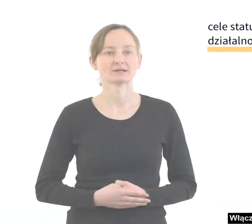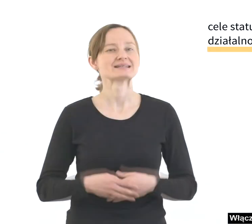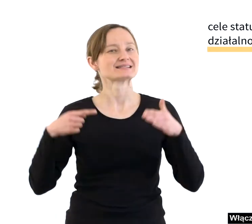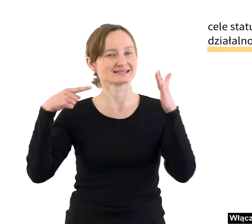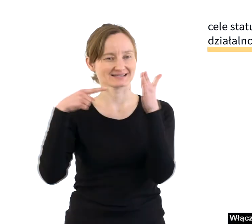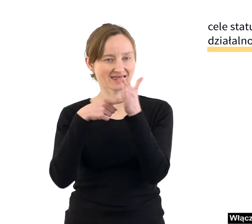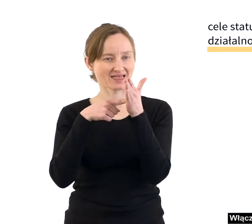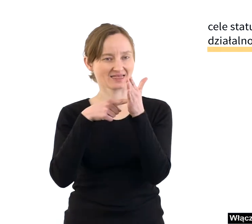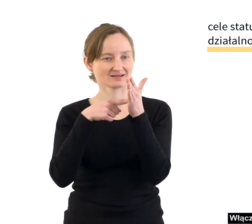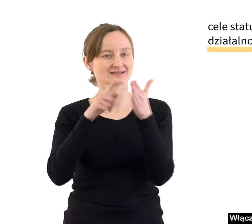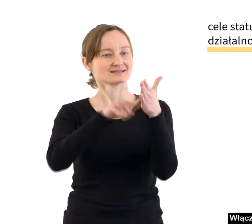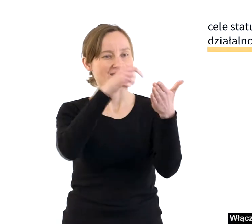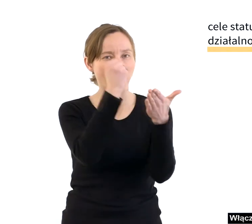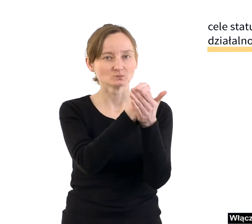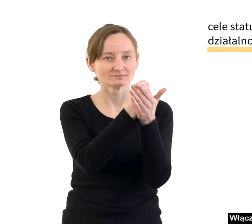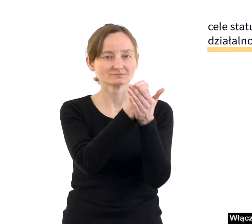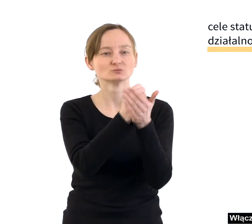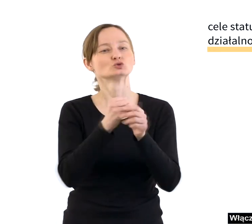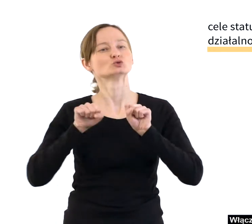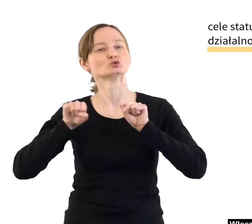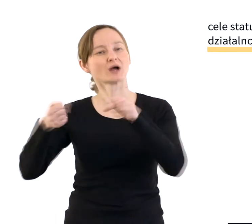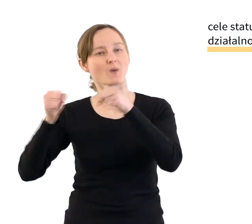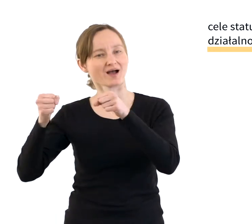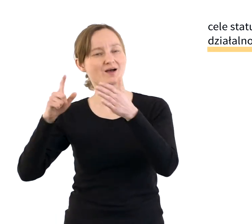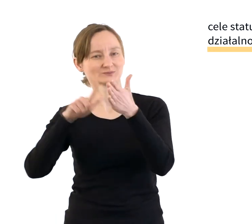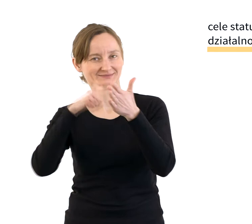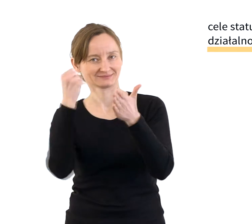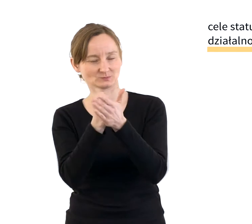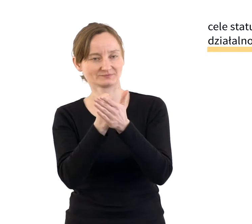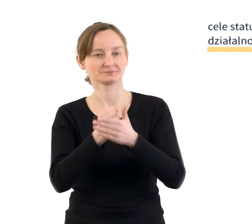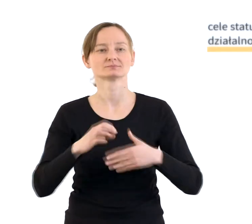Cele statutowe / działalność statutowa